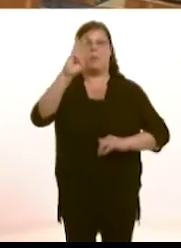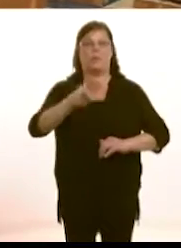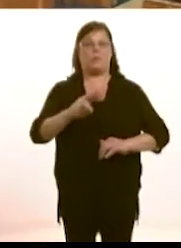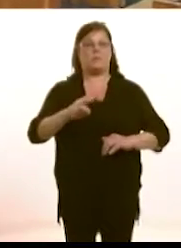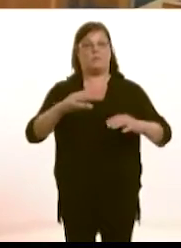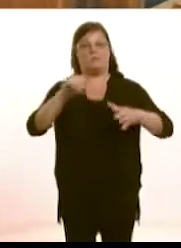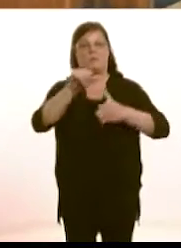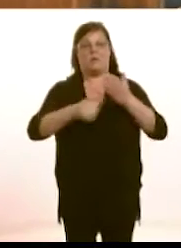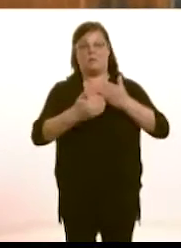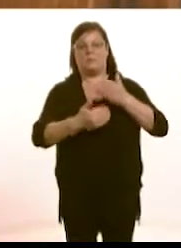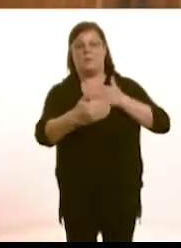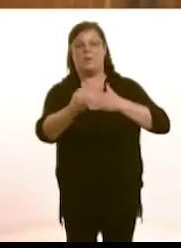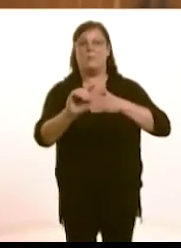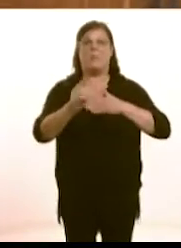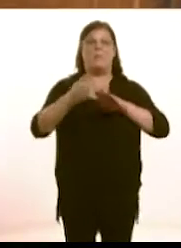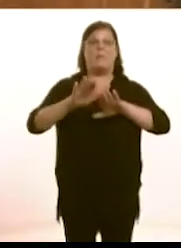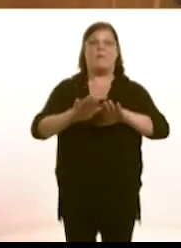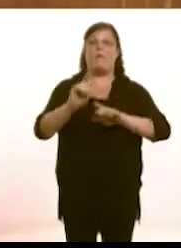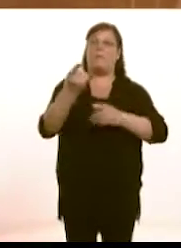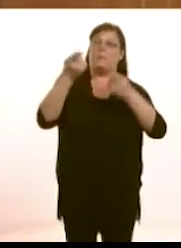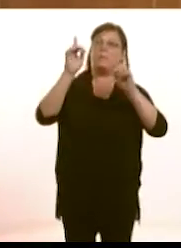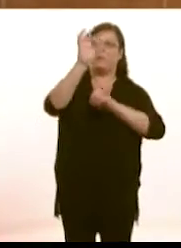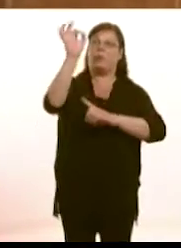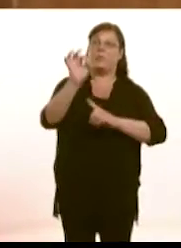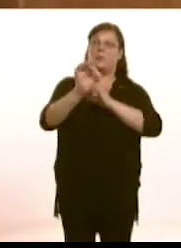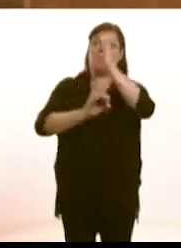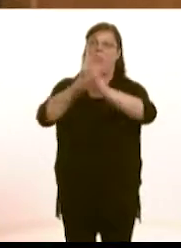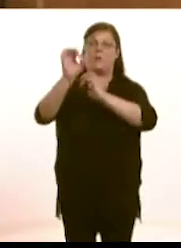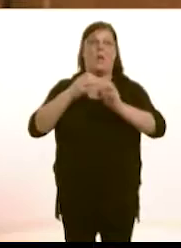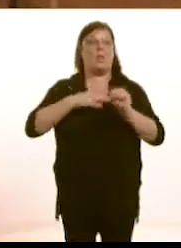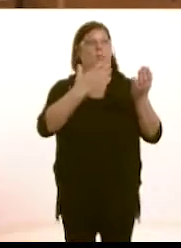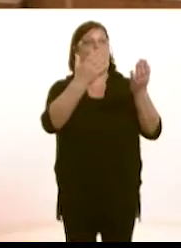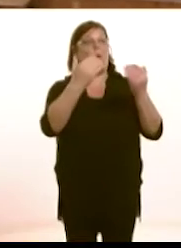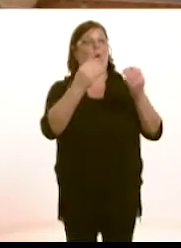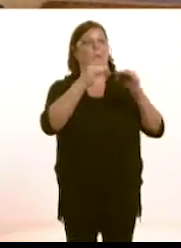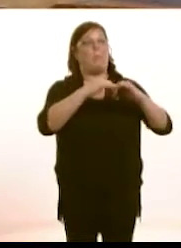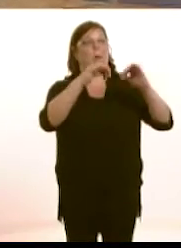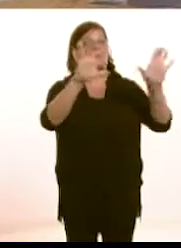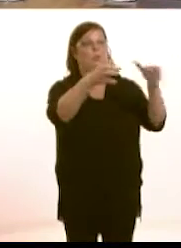Weinidog, aír cwestiwn cyntaf gan Mike Hedges. Mike Hedges: 1.